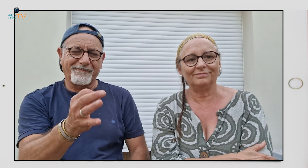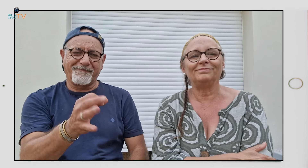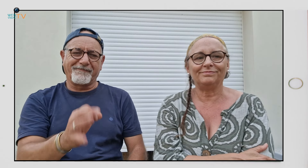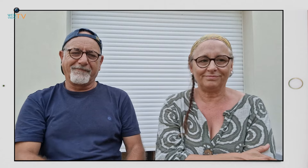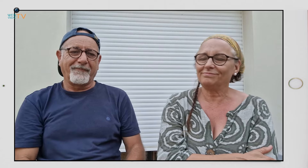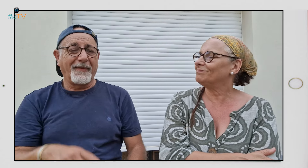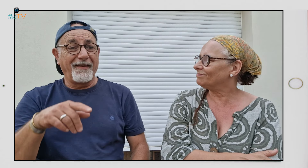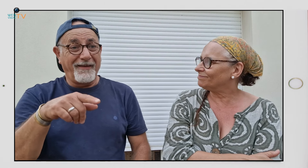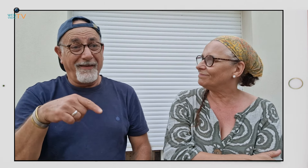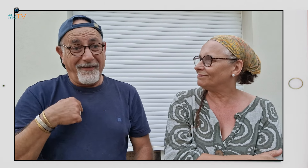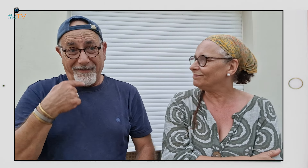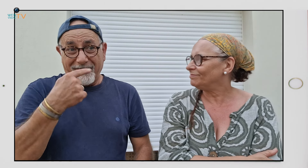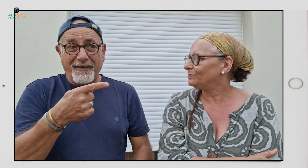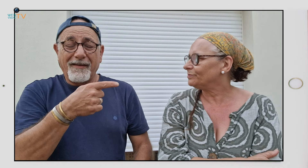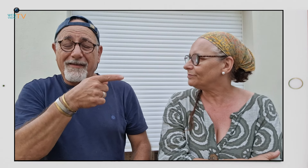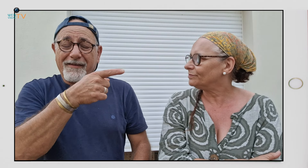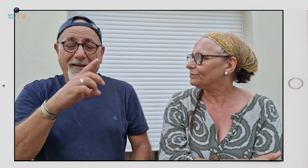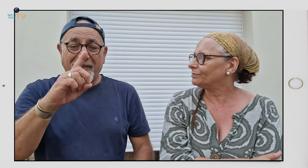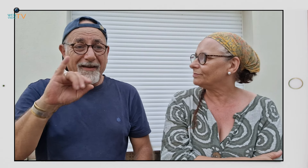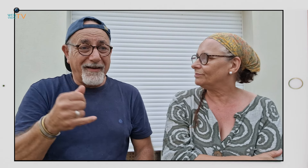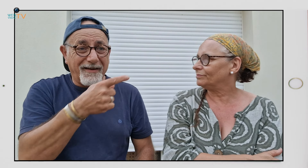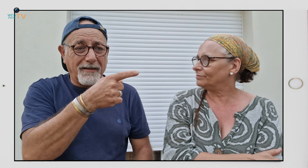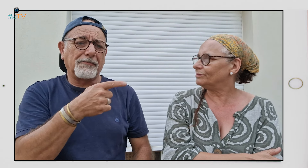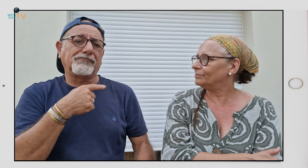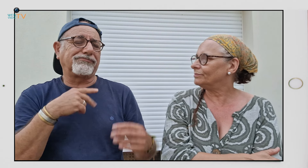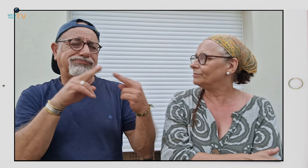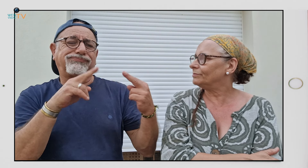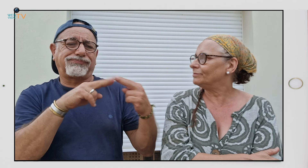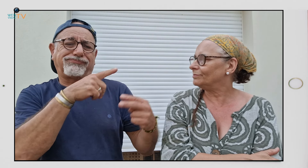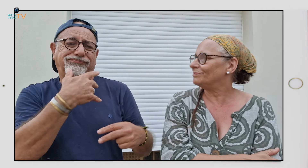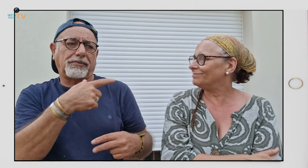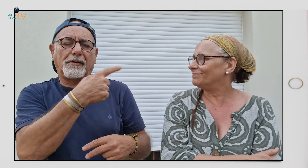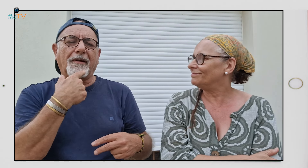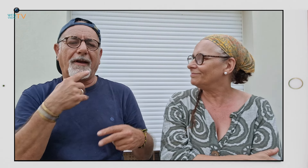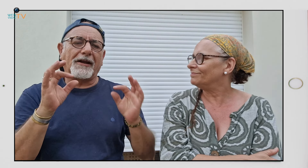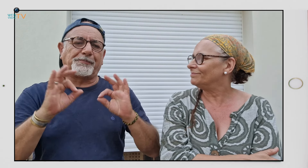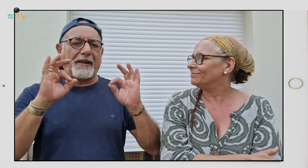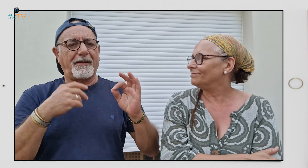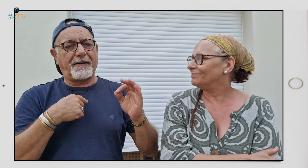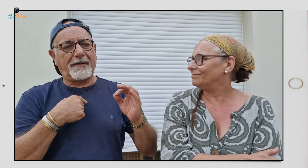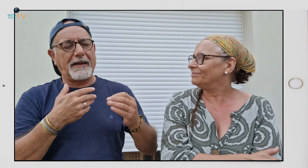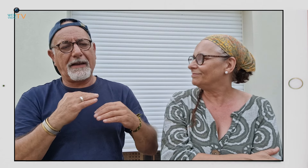Sí,sí. Yo a DJ lo conozco de hace tiempo. Me citó como invitado especial